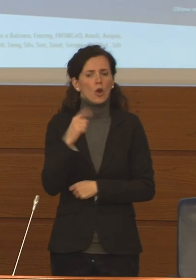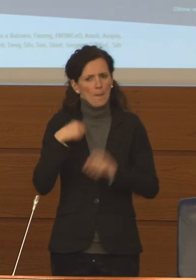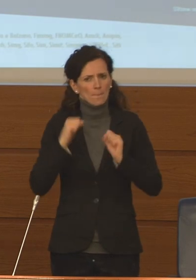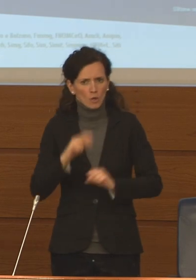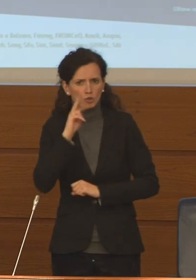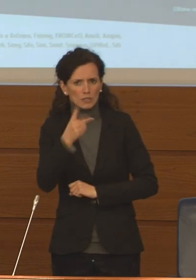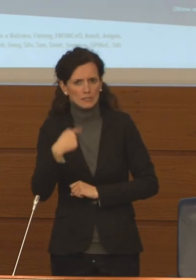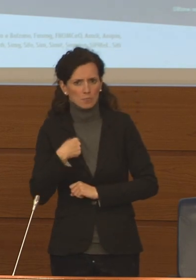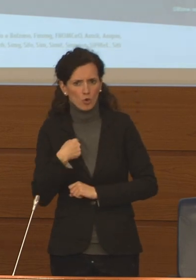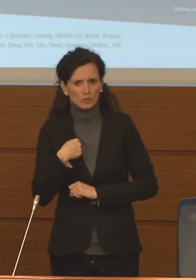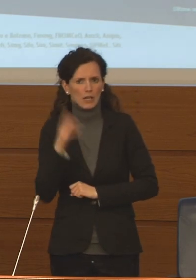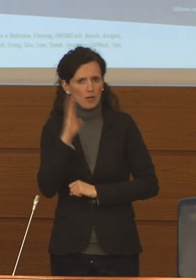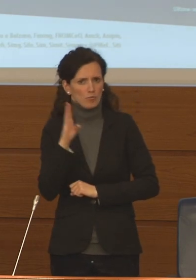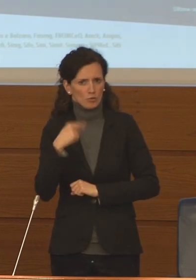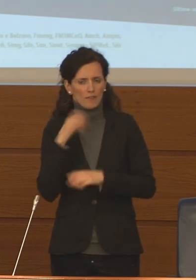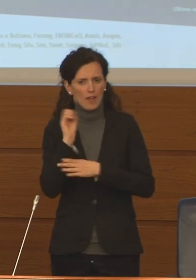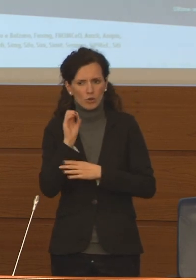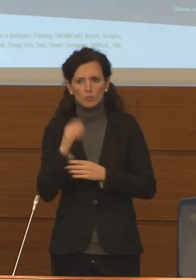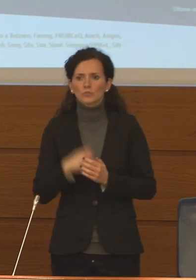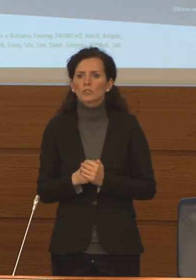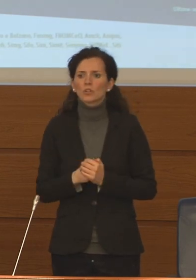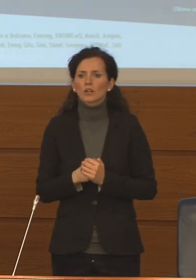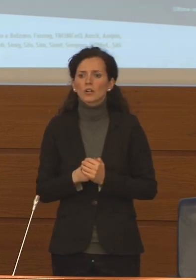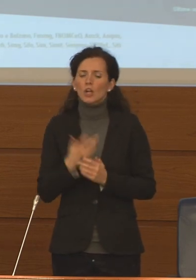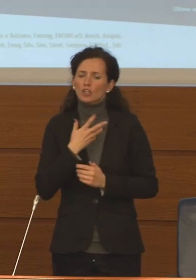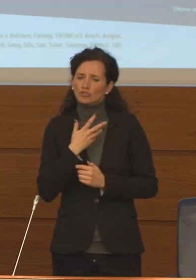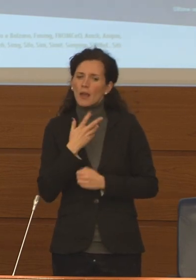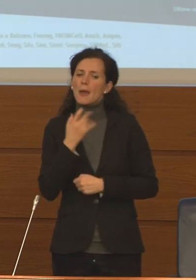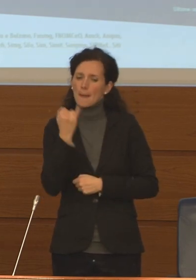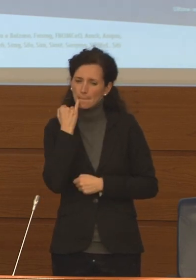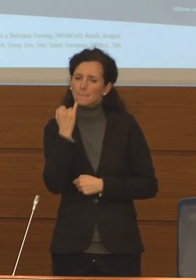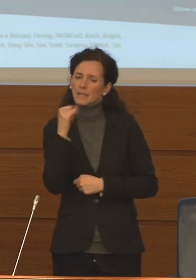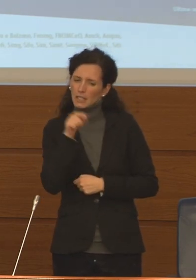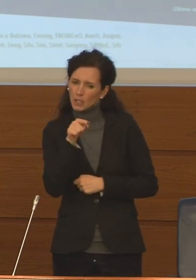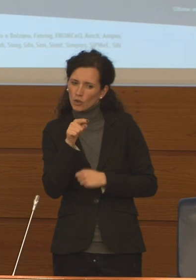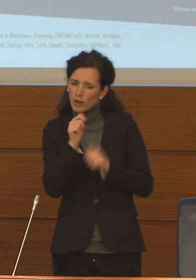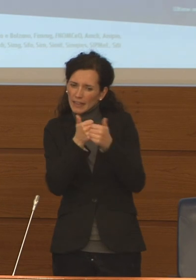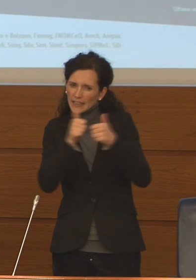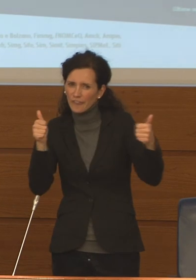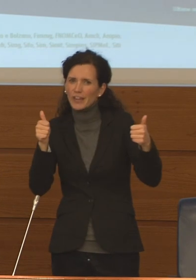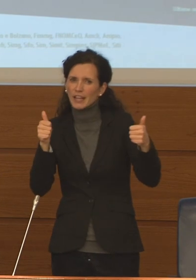cominciamo ad avere piccole discrepanze questo è dovuto probabilmente anche al